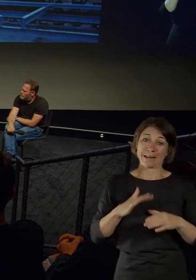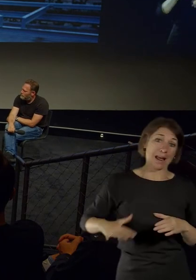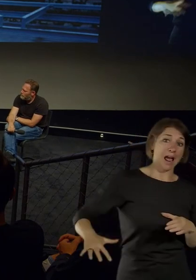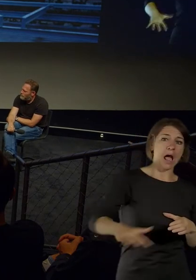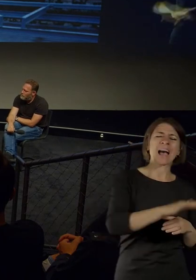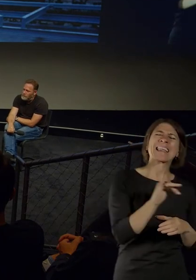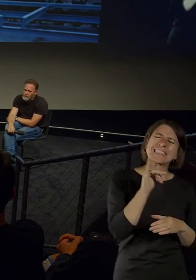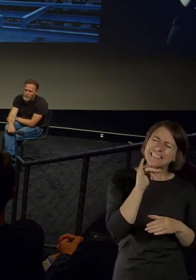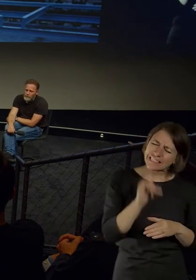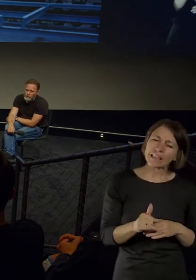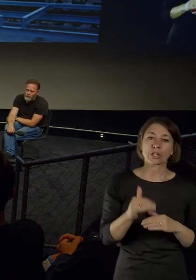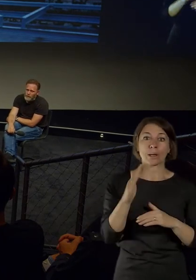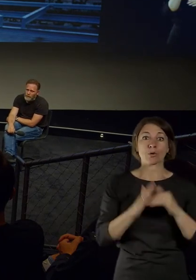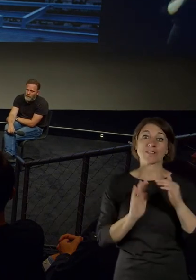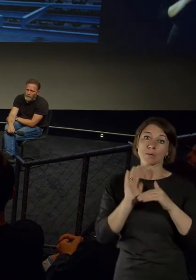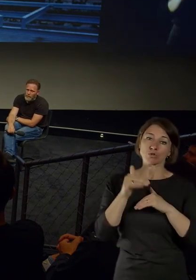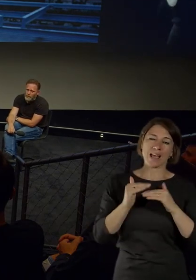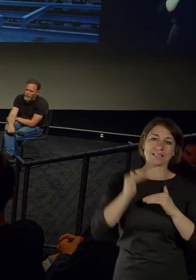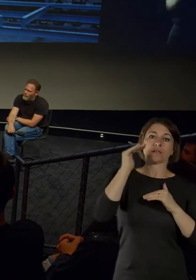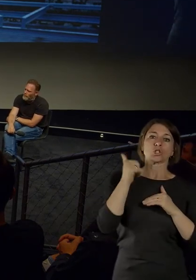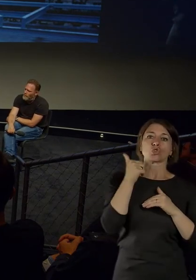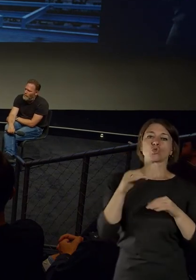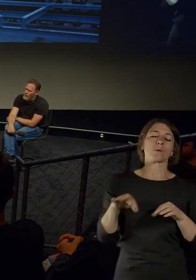Máte někdo dotaz? Prosím.